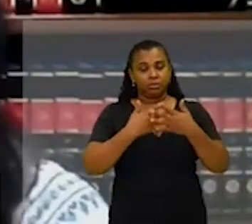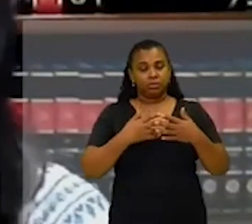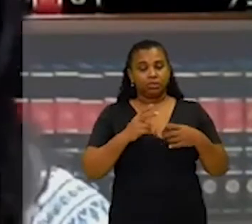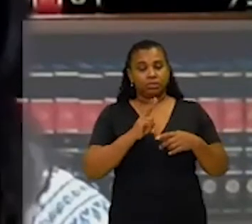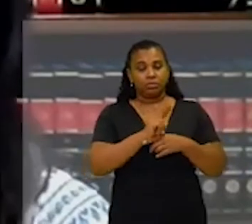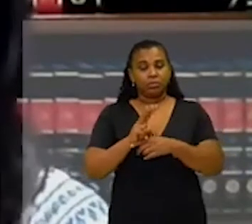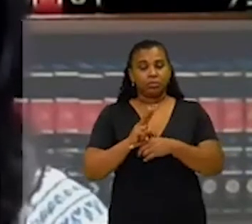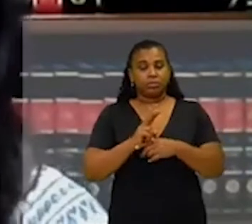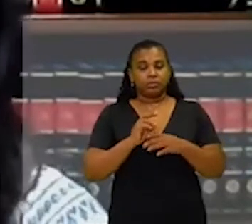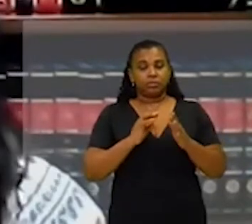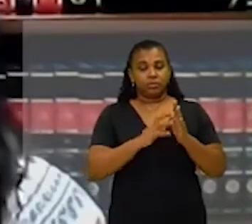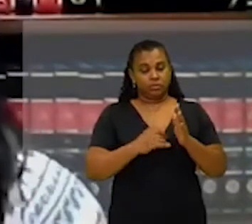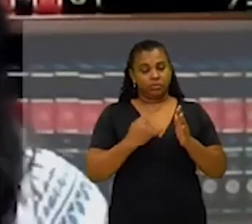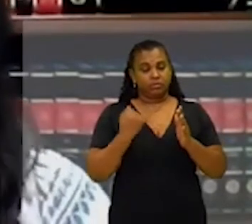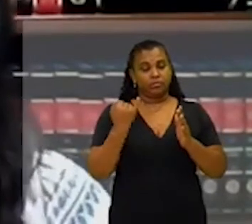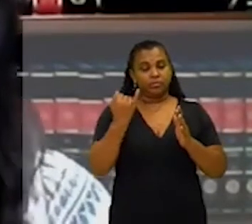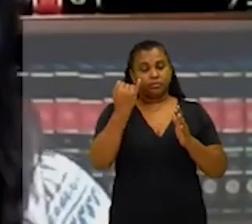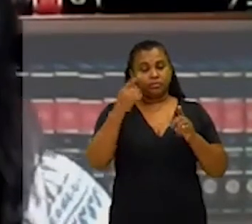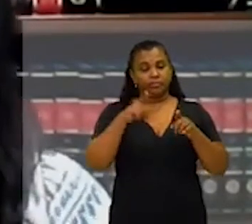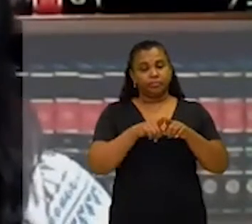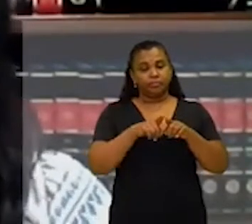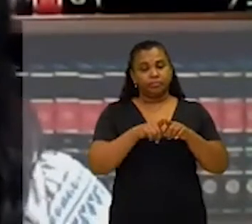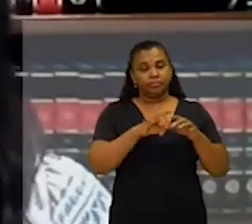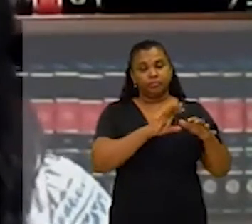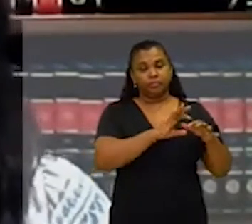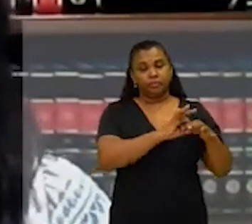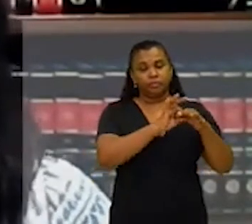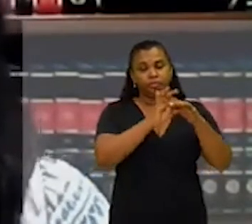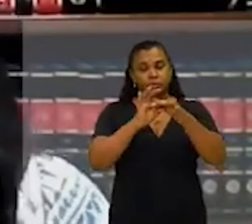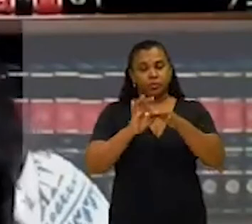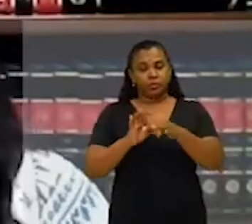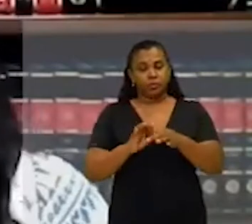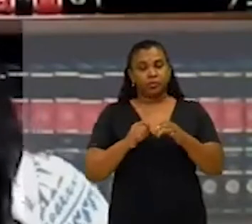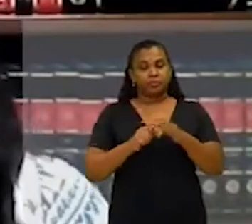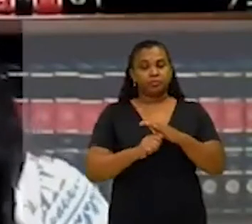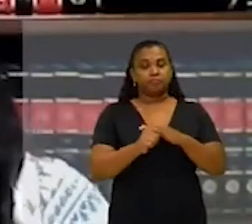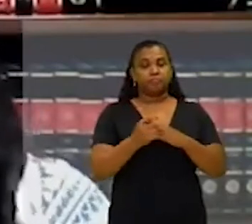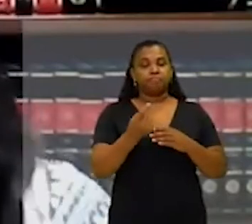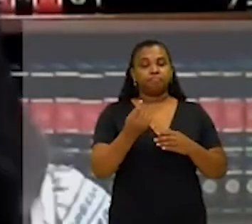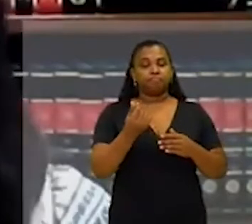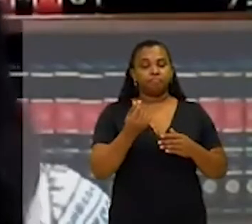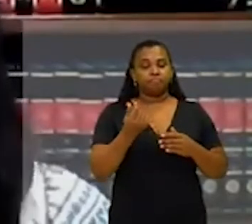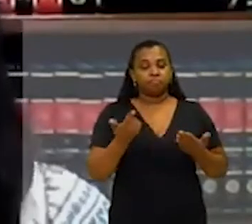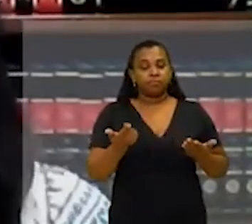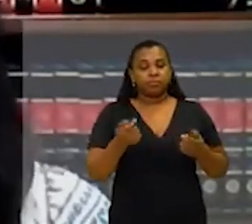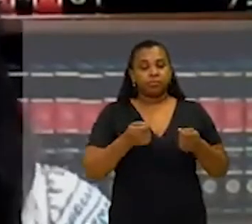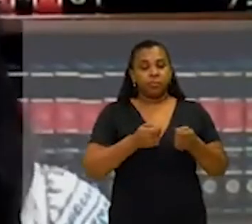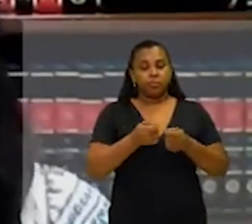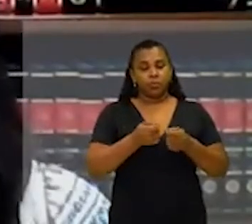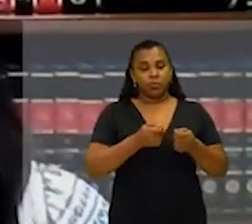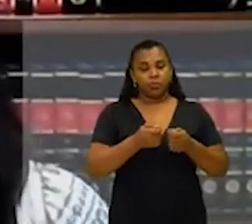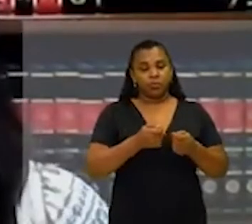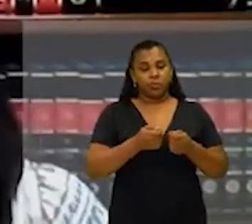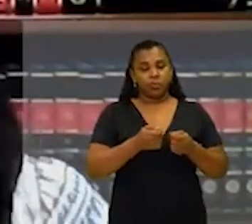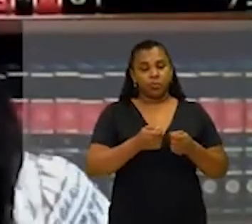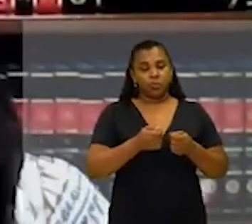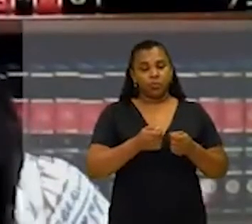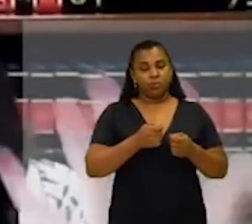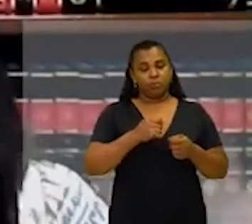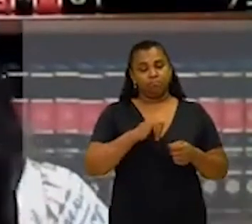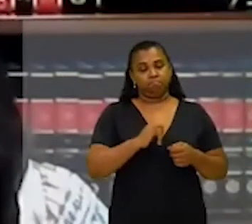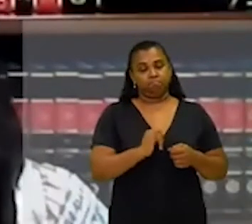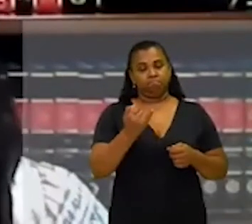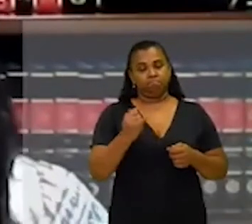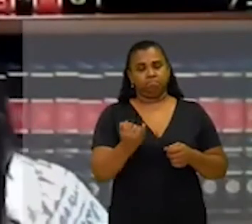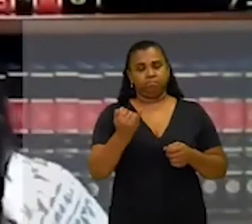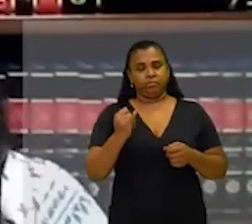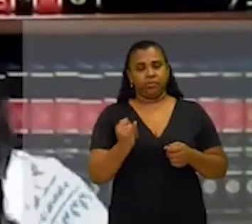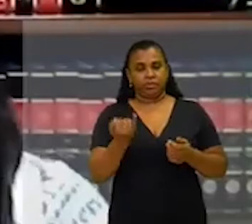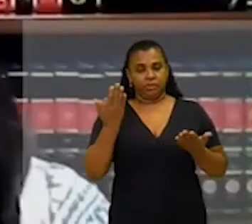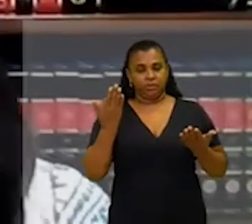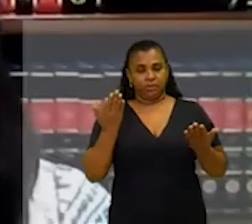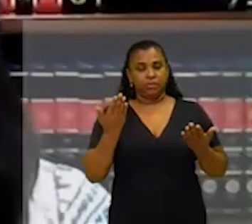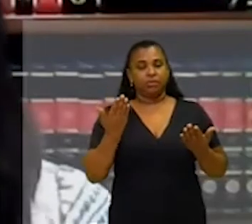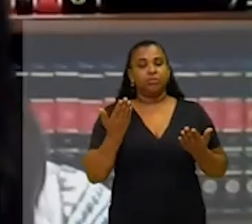o contexto de financiamento e de controle do abuso e principalmente da do equilíbrio das fontes de